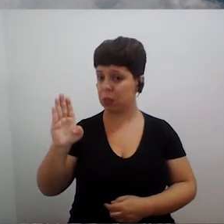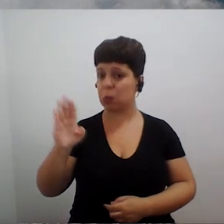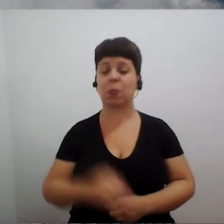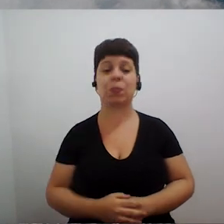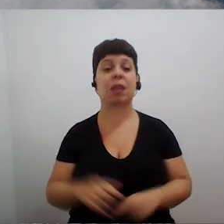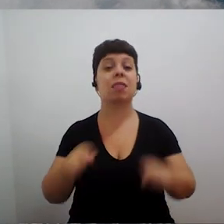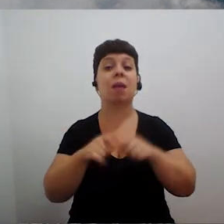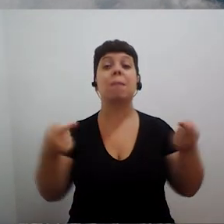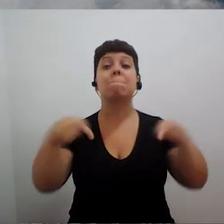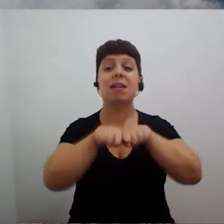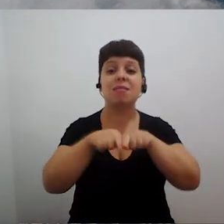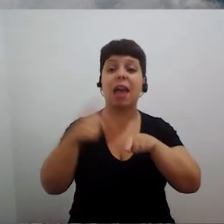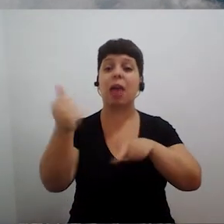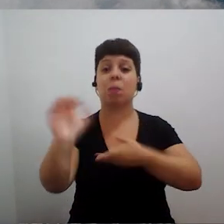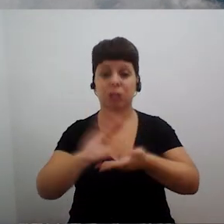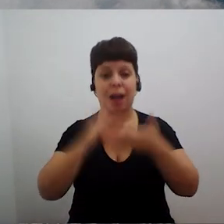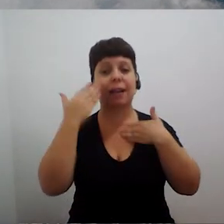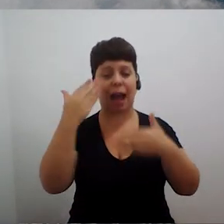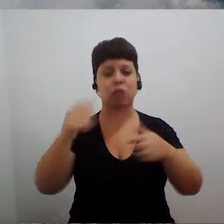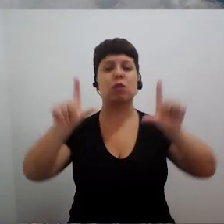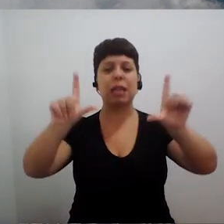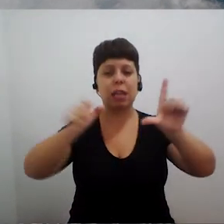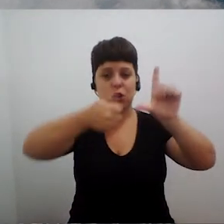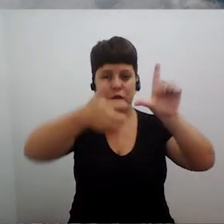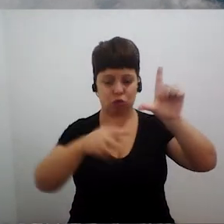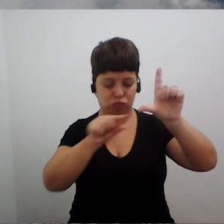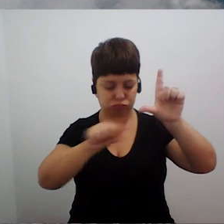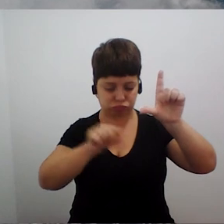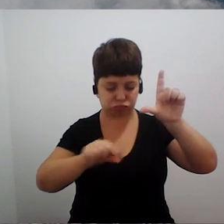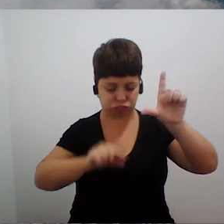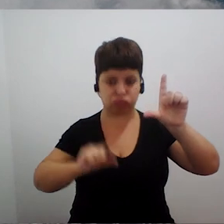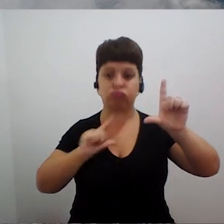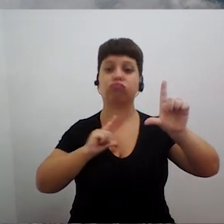eu agradeço também nossos parceiros e patrocinadores estão listados aqui na descrição do vídeo